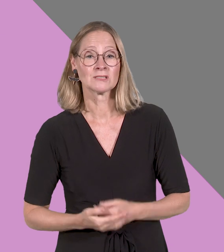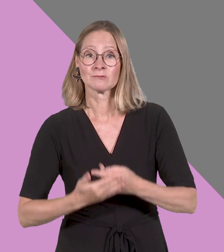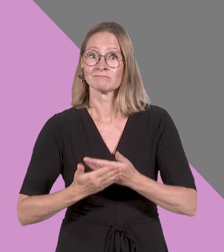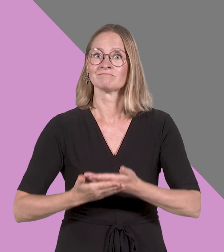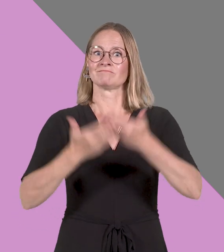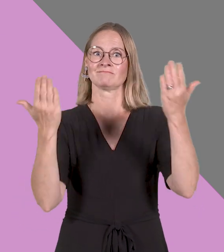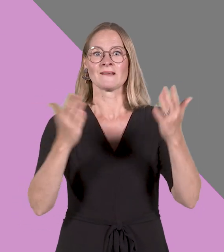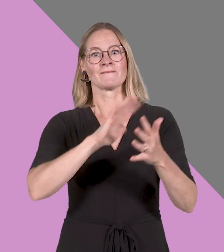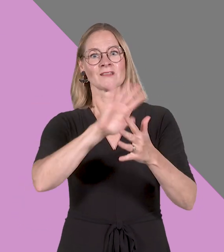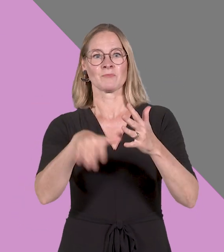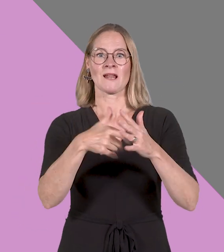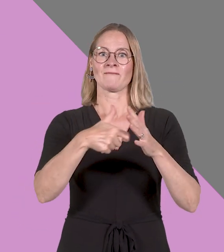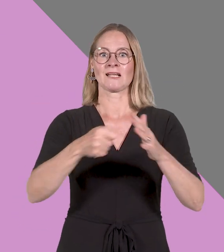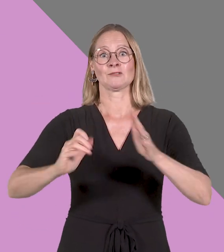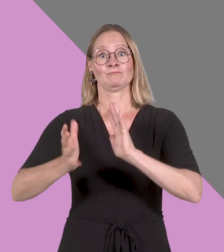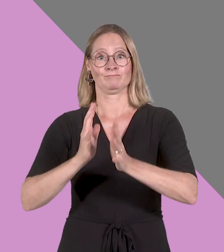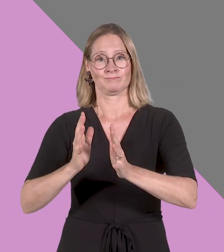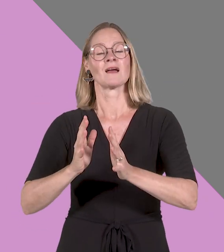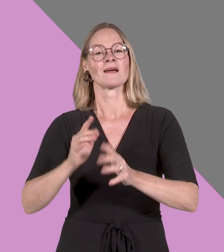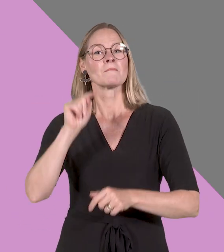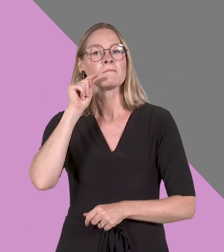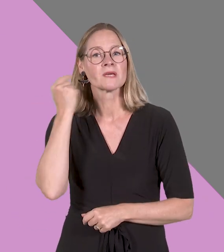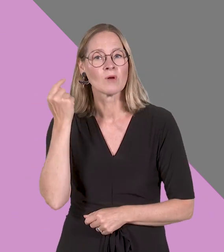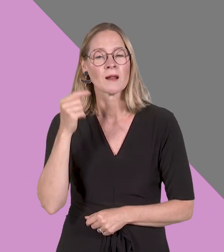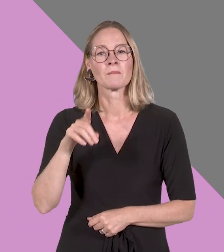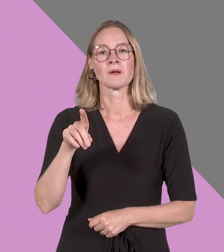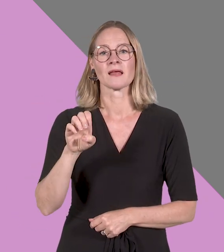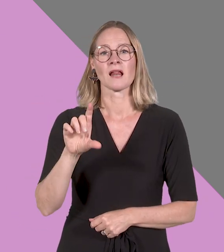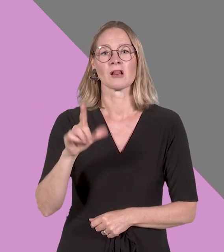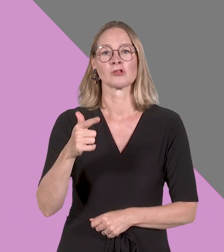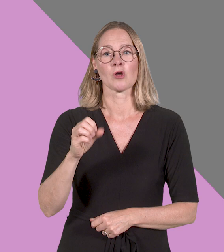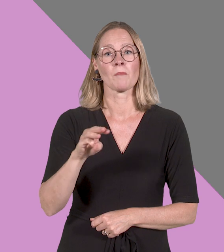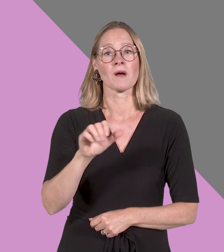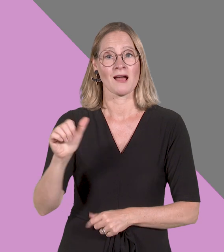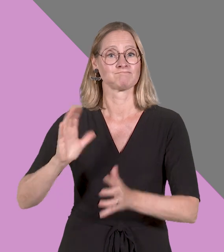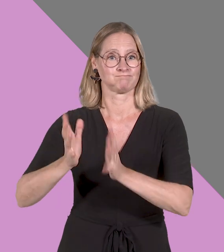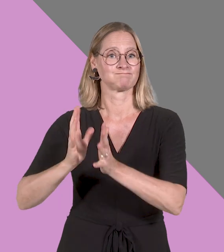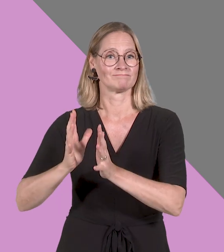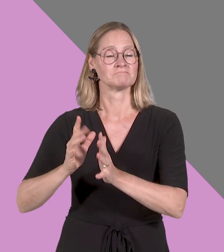Julistuksen viittomakielisen version viittoo Miguel Peltomaa.